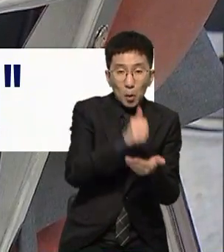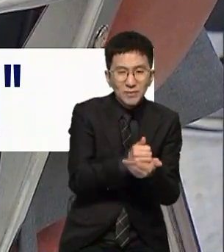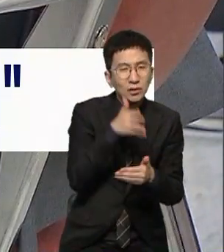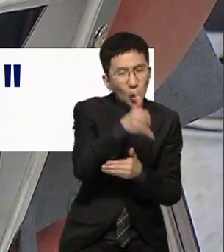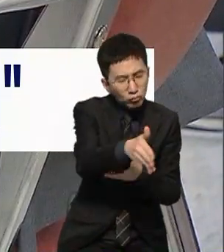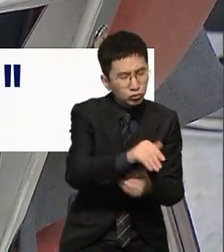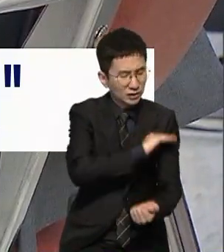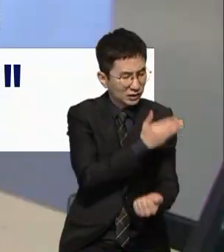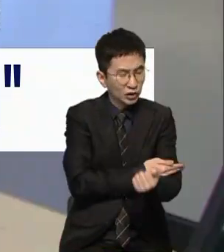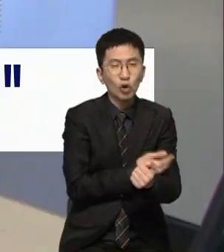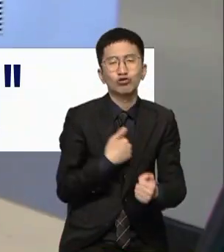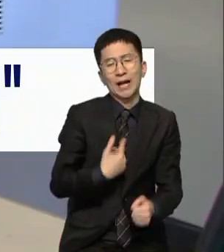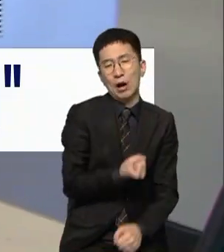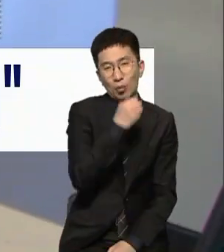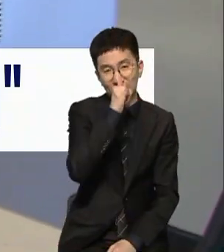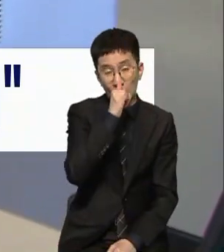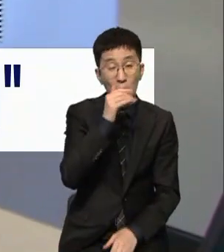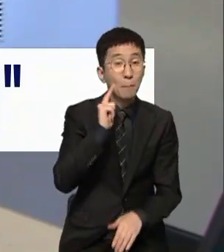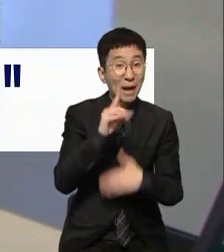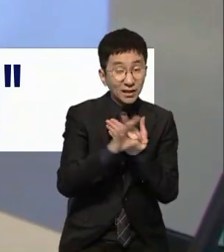폐지가 수사 공백으로 이어질 거라고 우려하고 있습니다.